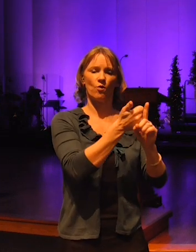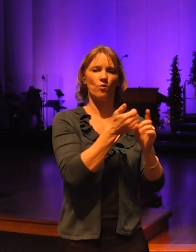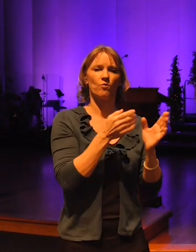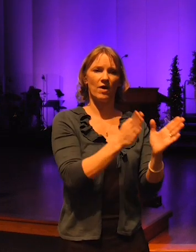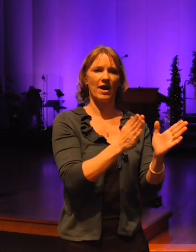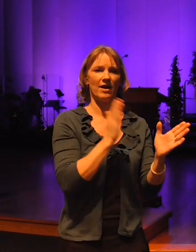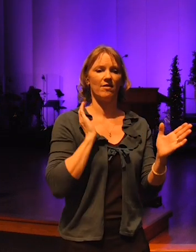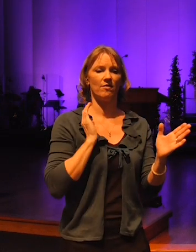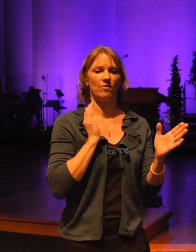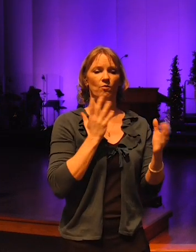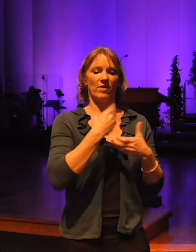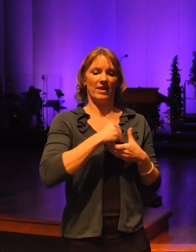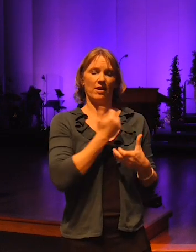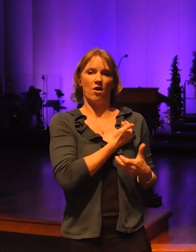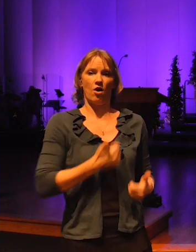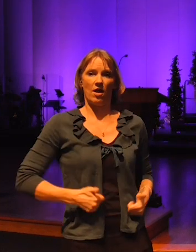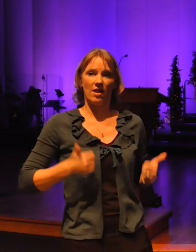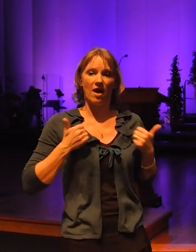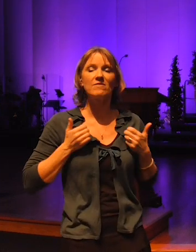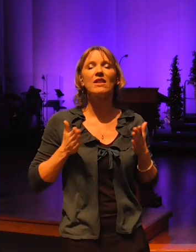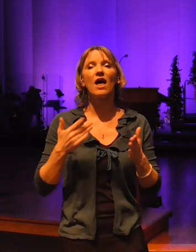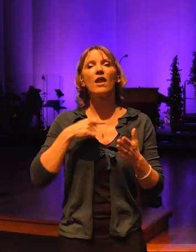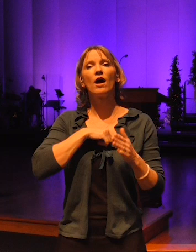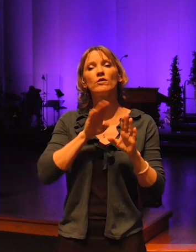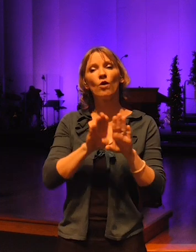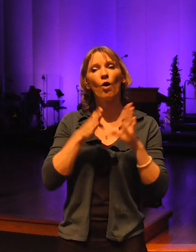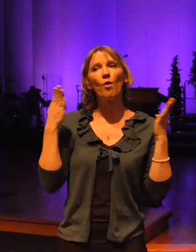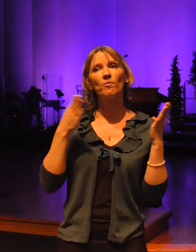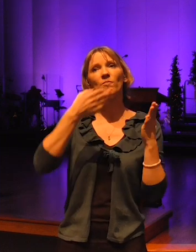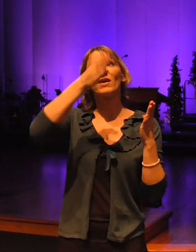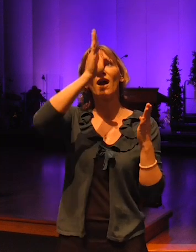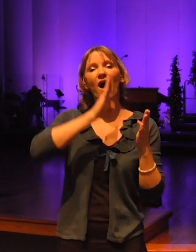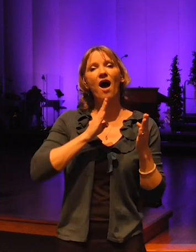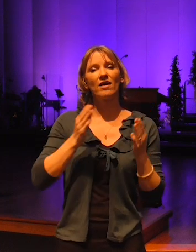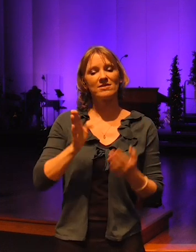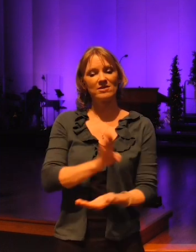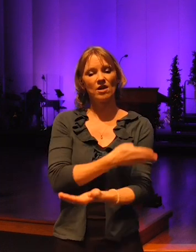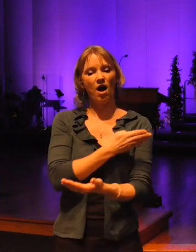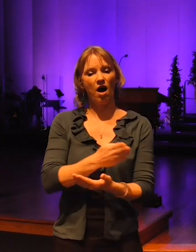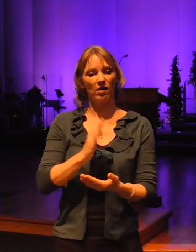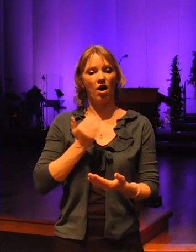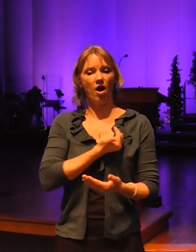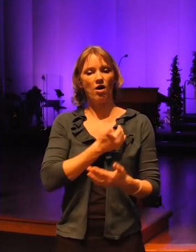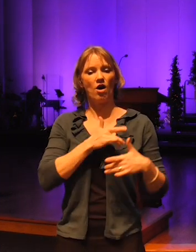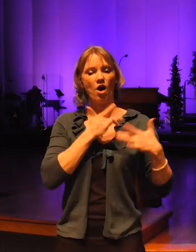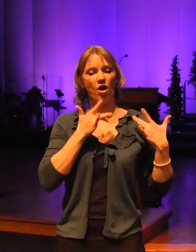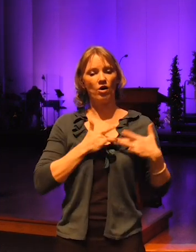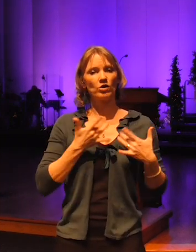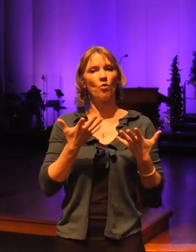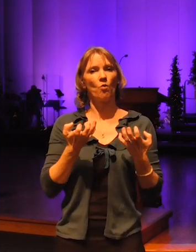estemos abiertos a la canción Divina que nuestro corazón desea cantar y hagamos ese